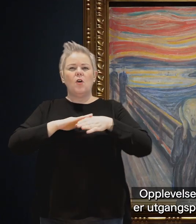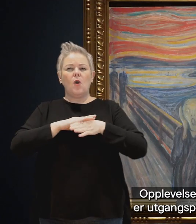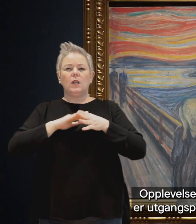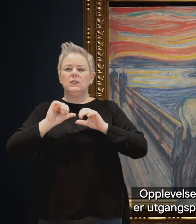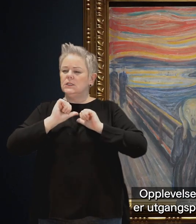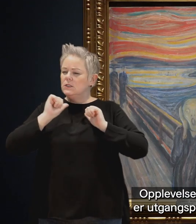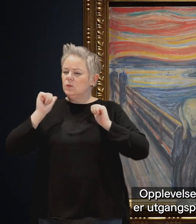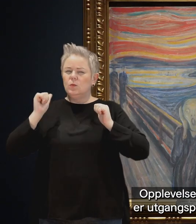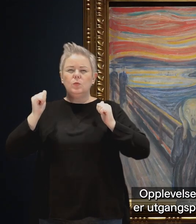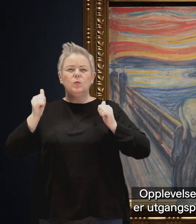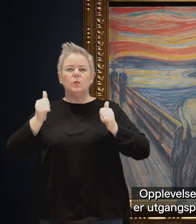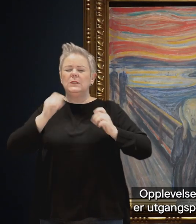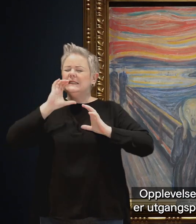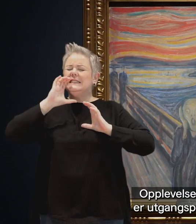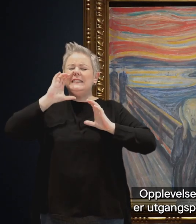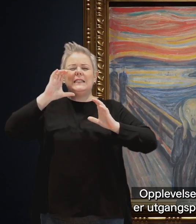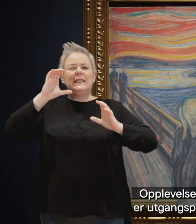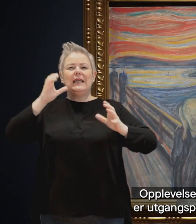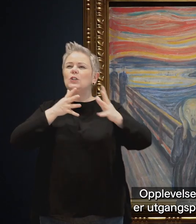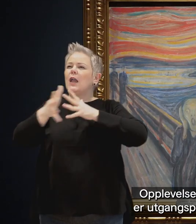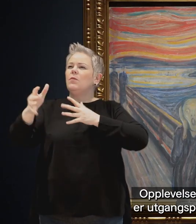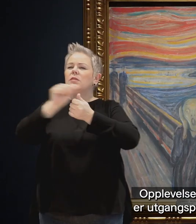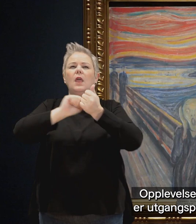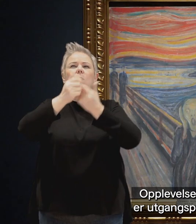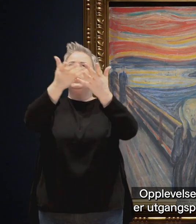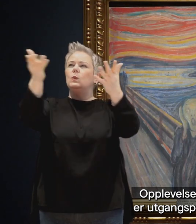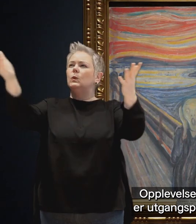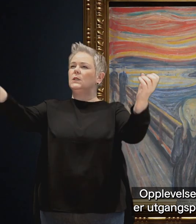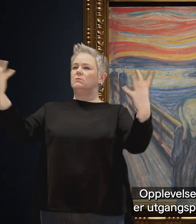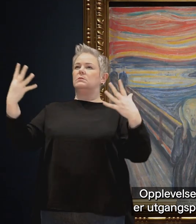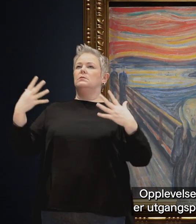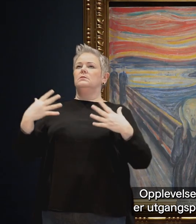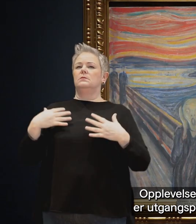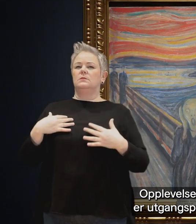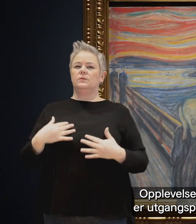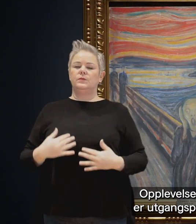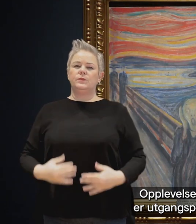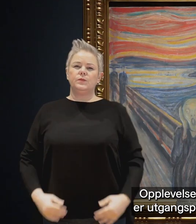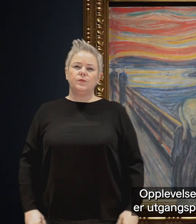Opplevelsen Munch her forteller om, er utgangspunktet for bildet foran deg.